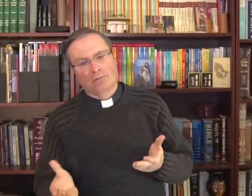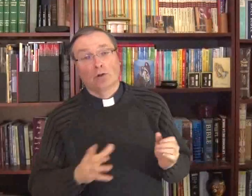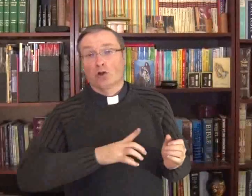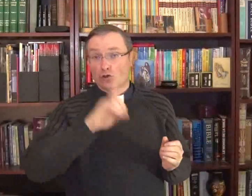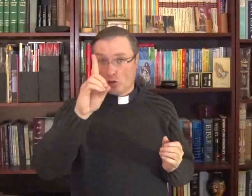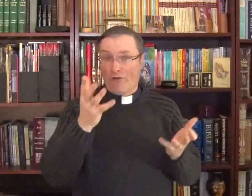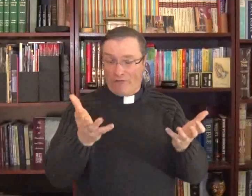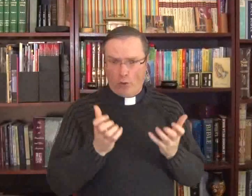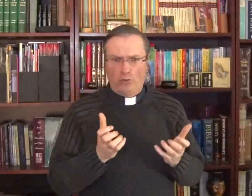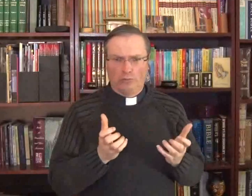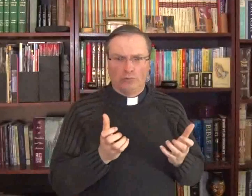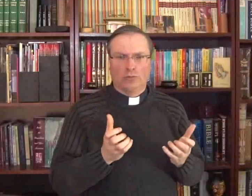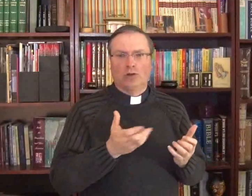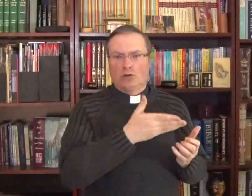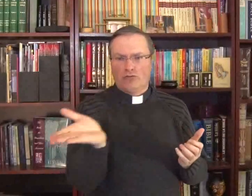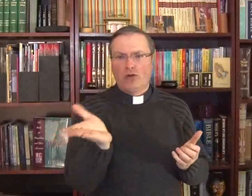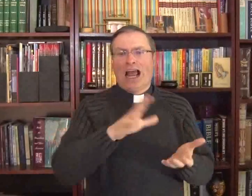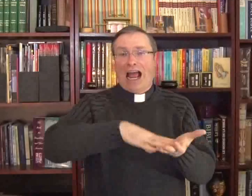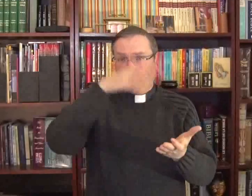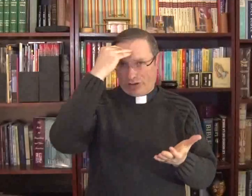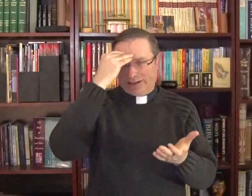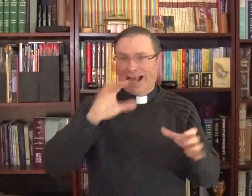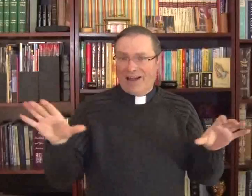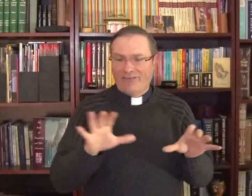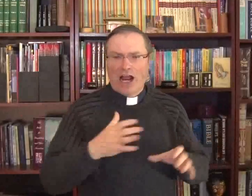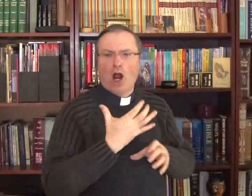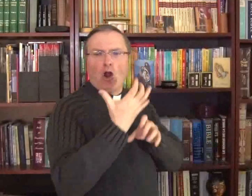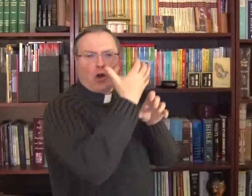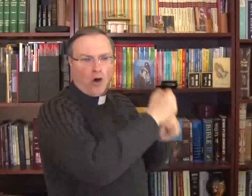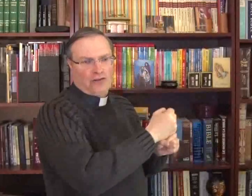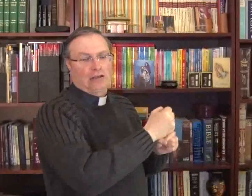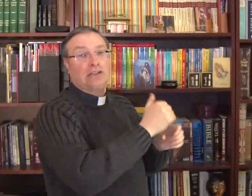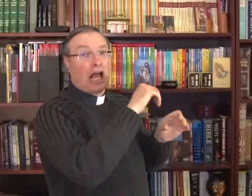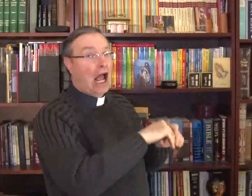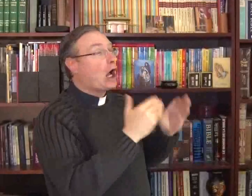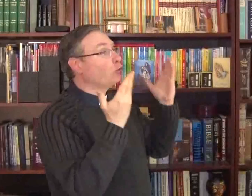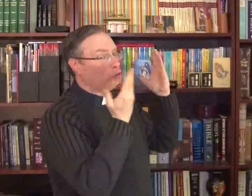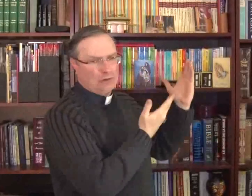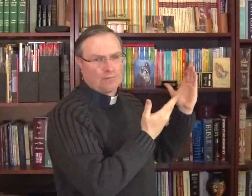Dieu veut que vous appreniez à faire confiance en Lui